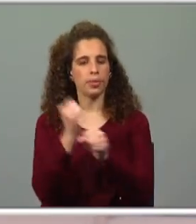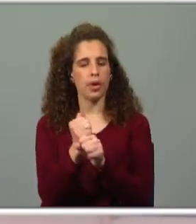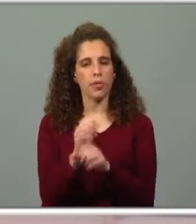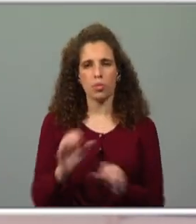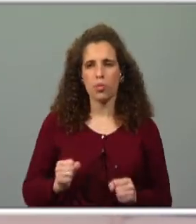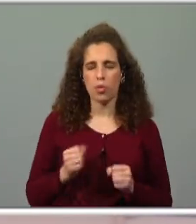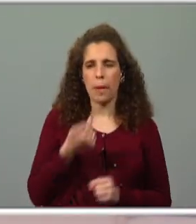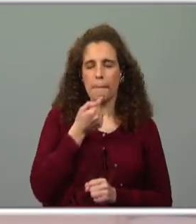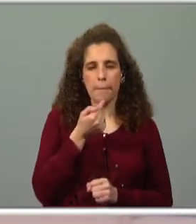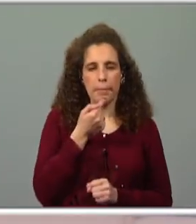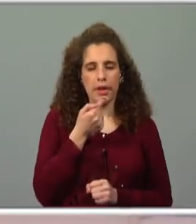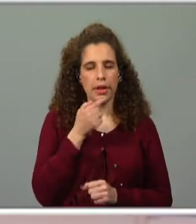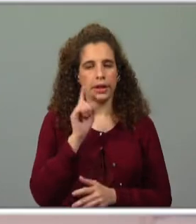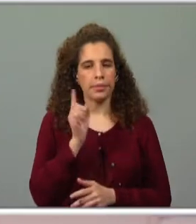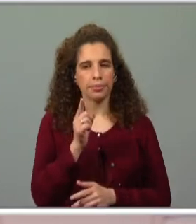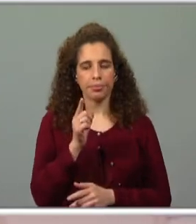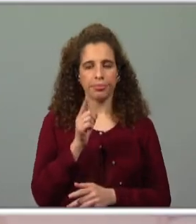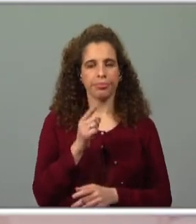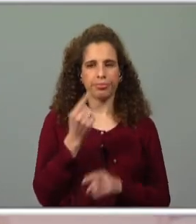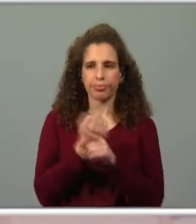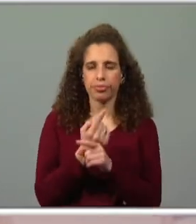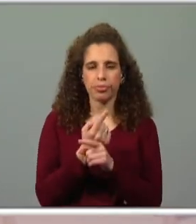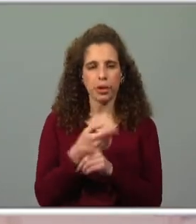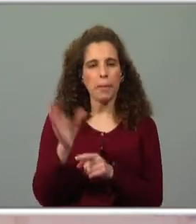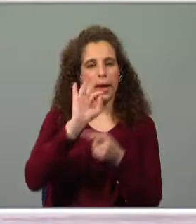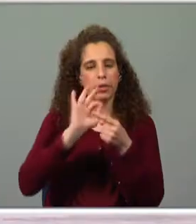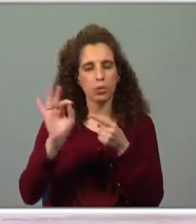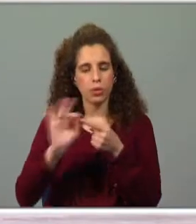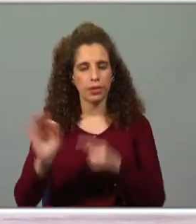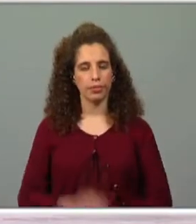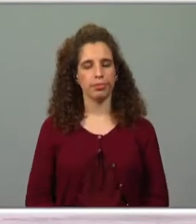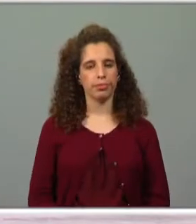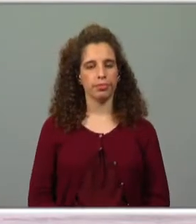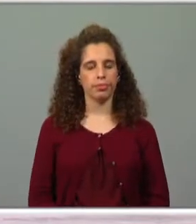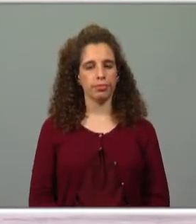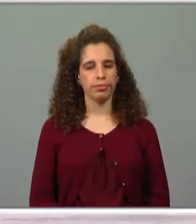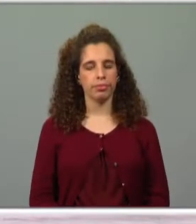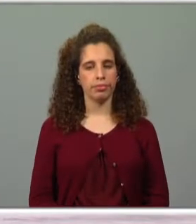conseguir perceber esta questão com mais pormenor 更多地了解這個問題細節